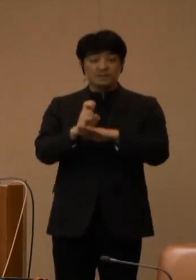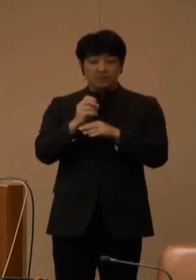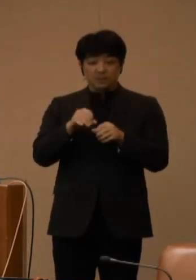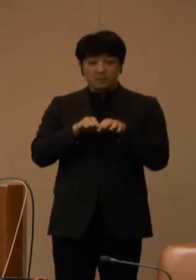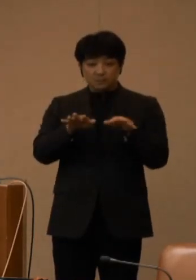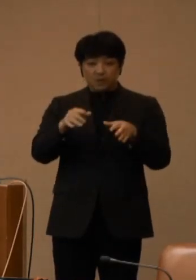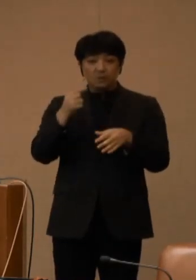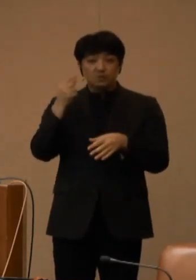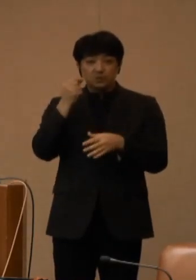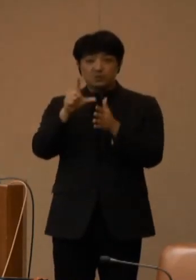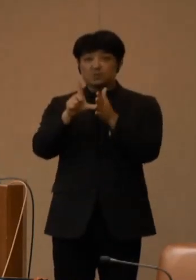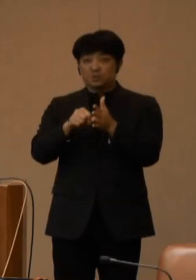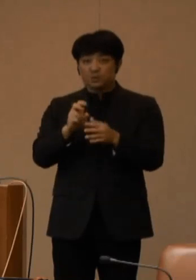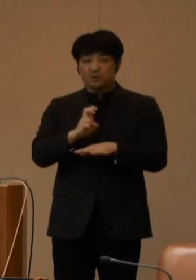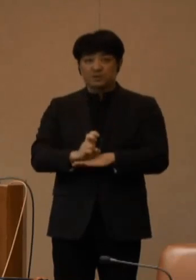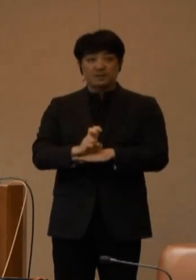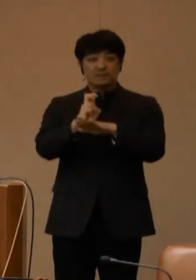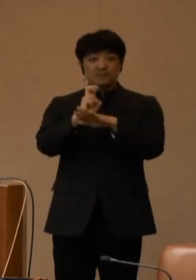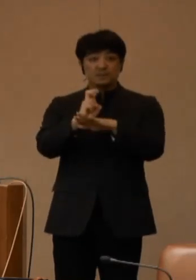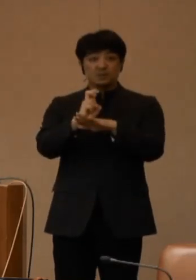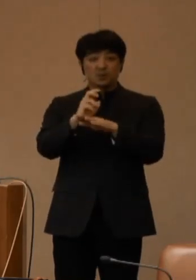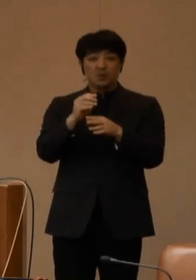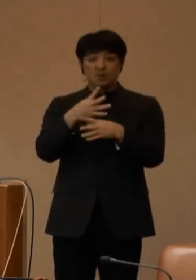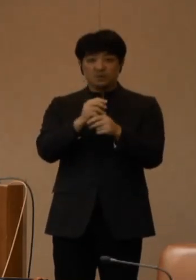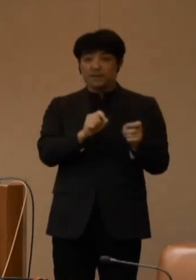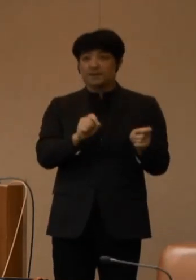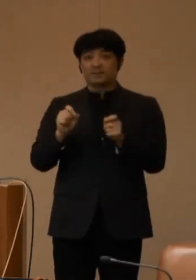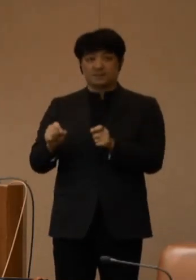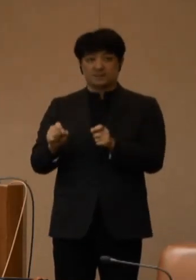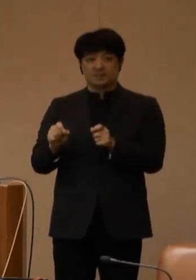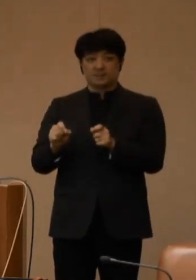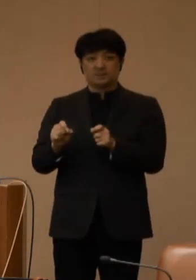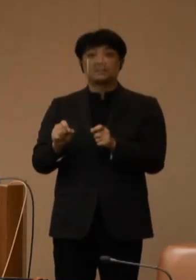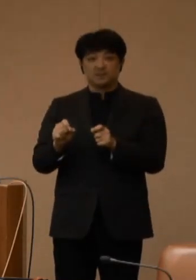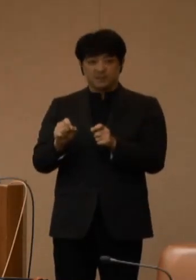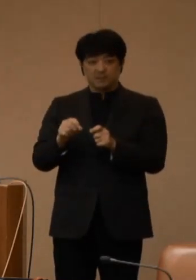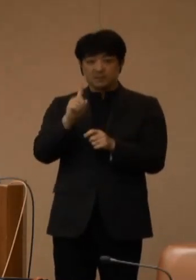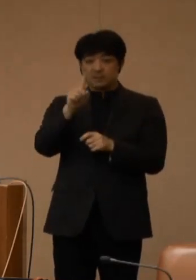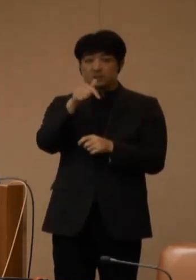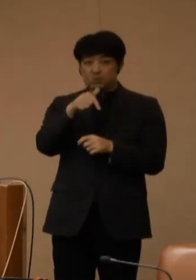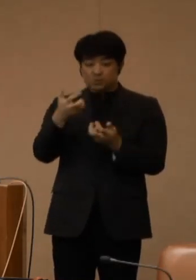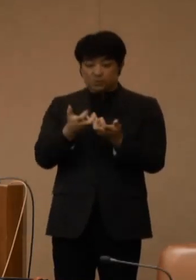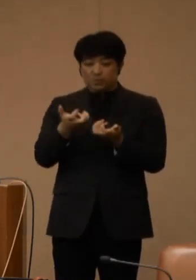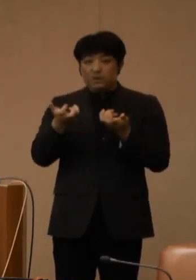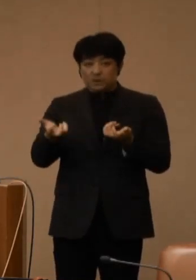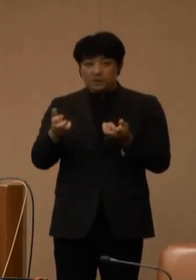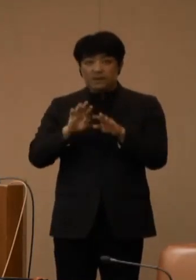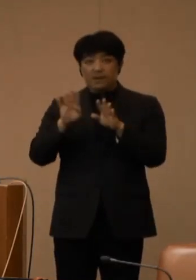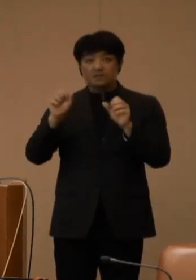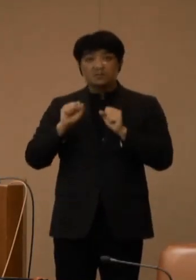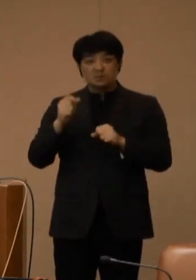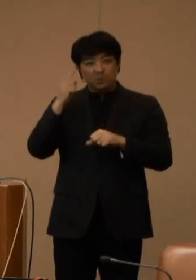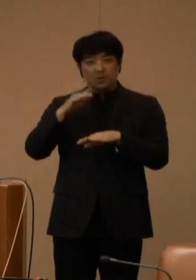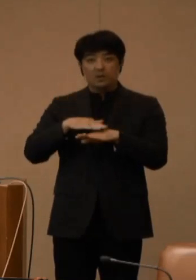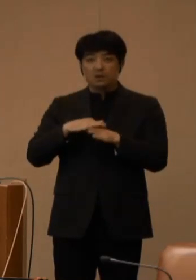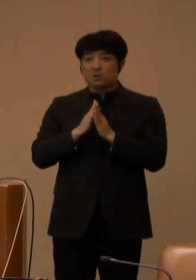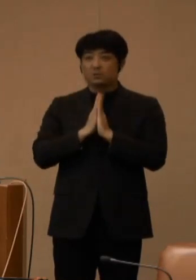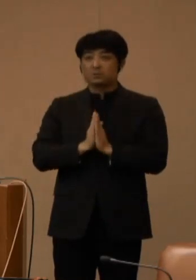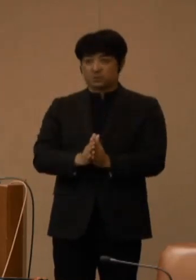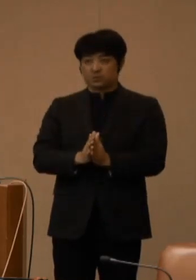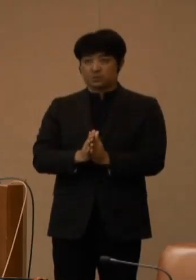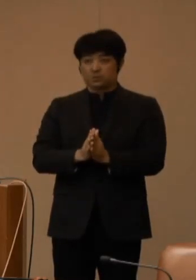あるいは、分散開催などの検討をお願い致します。新成人のみなさんは